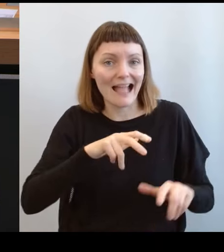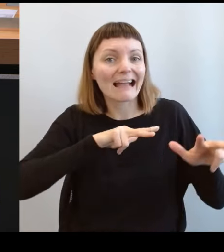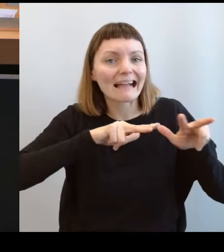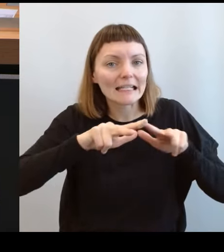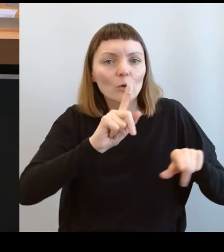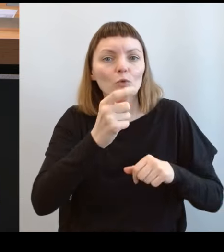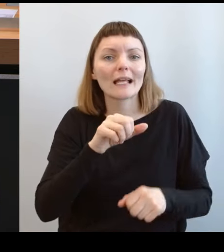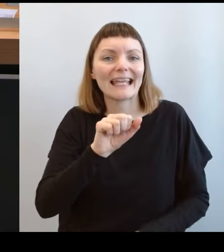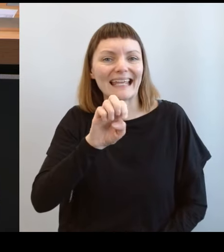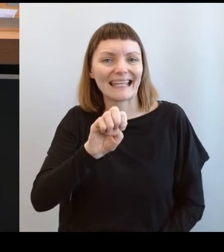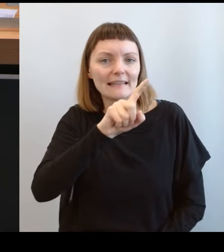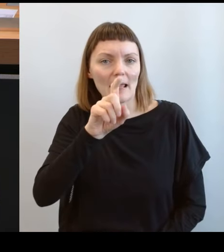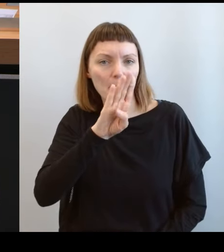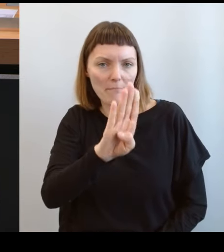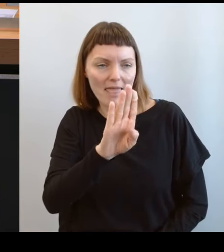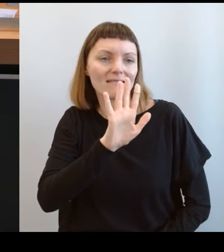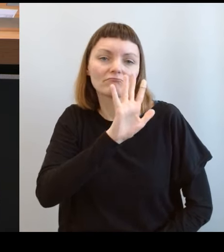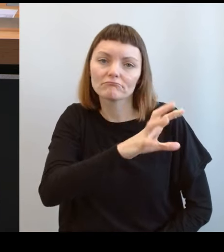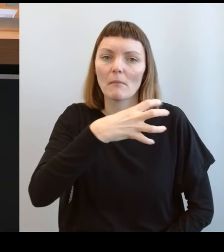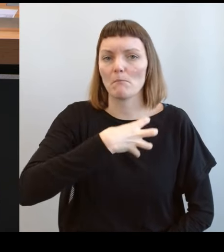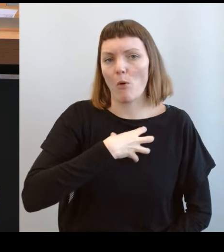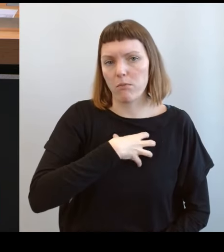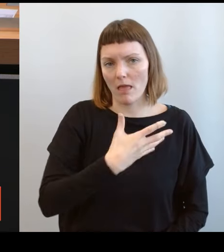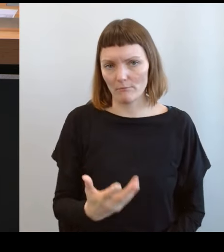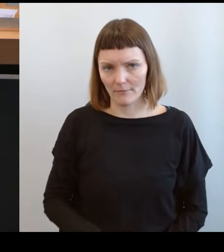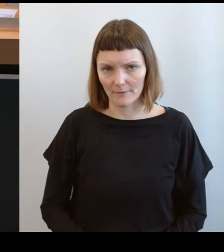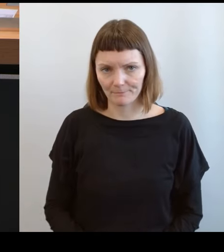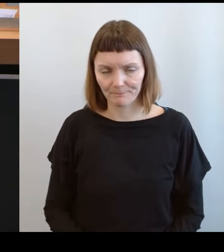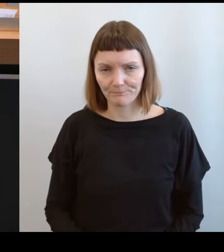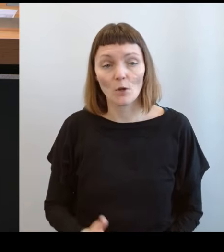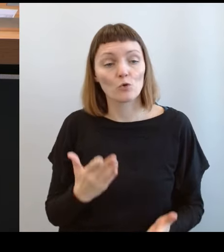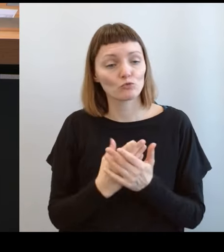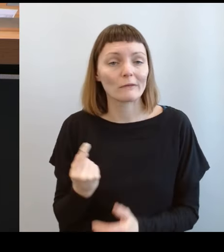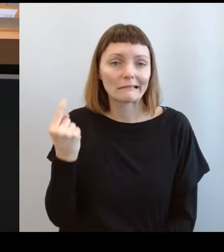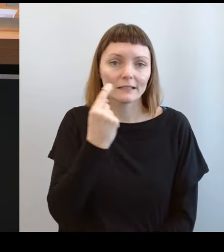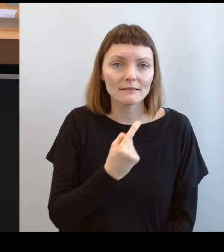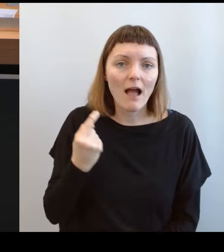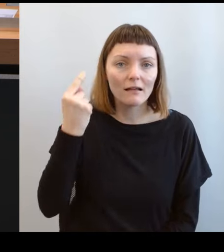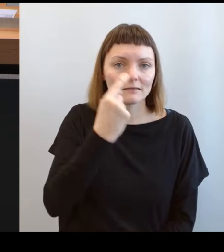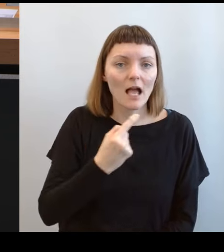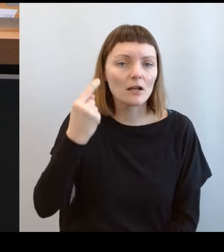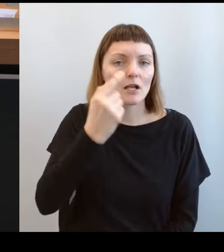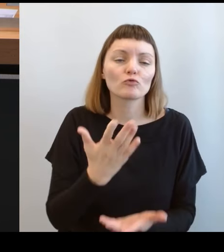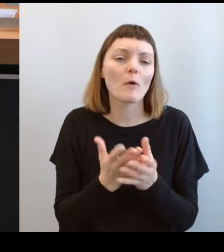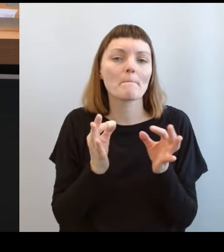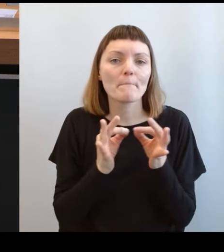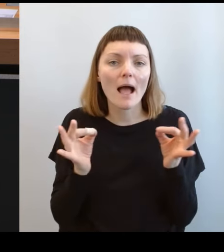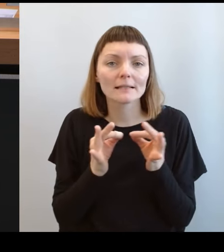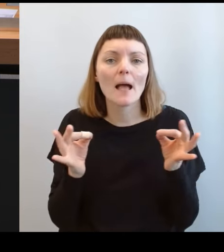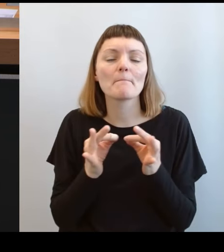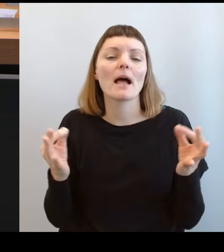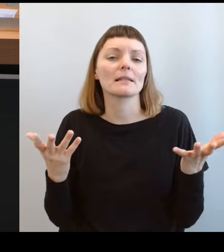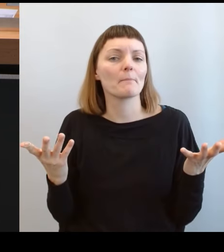Seit Jahren laufen gezielte Maßnahmen unter Draghi und heute unter der verurteilten Straftäterin Lagardem,